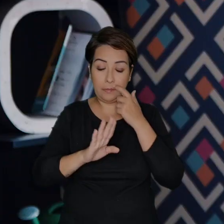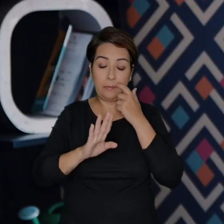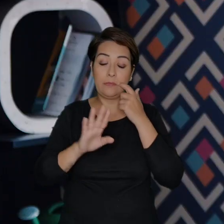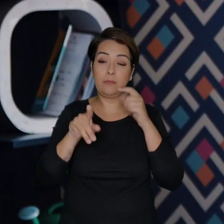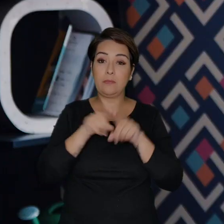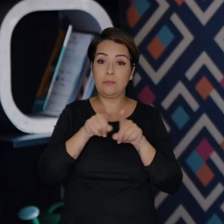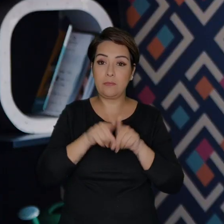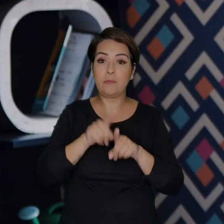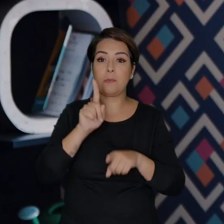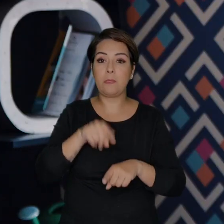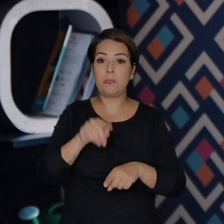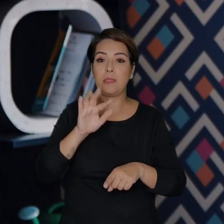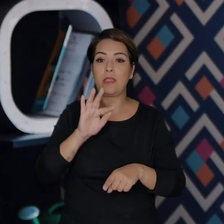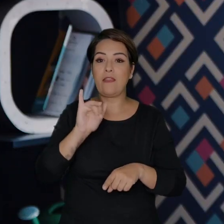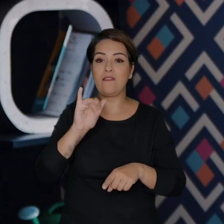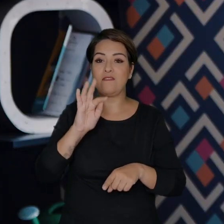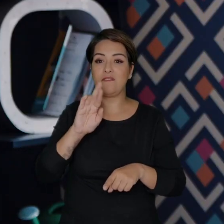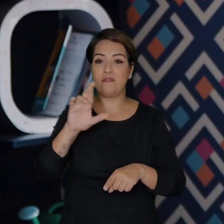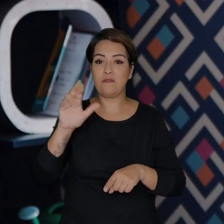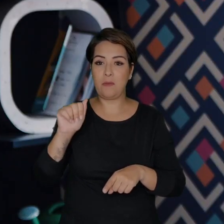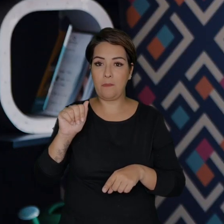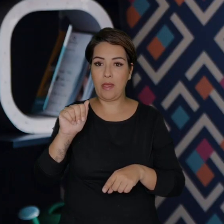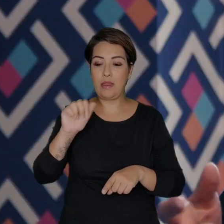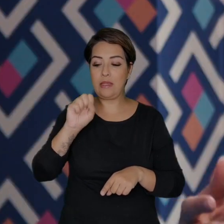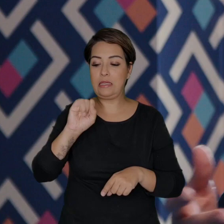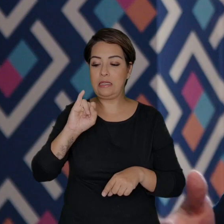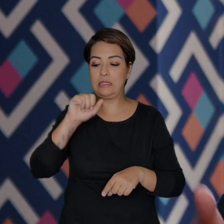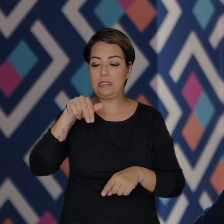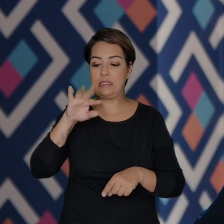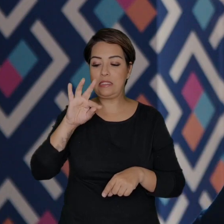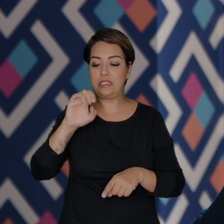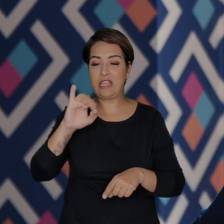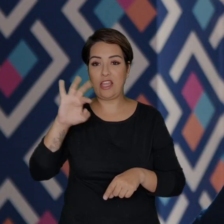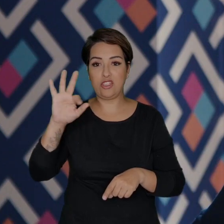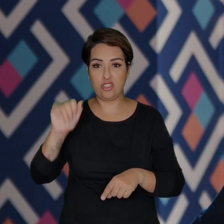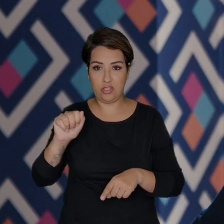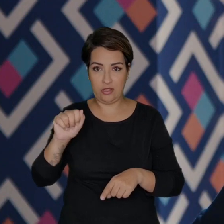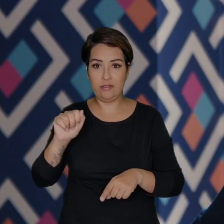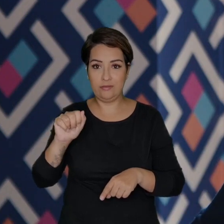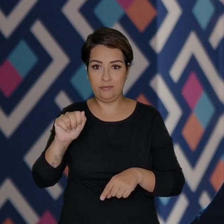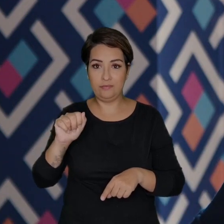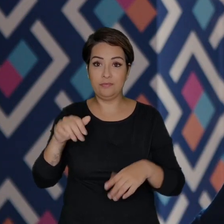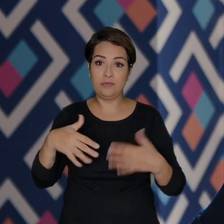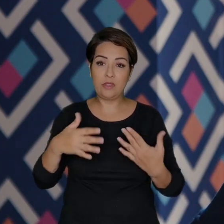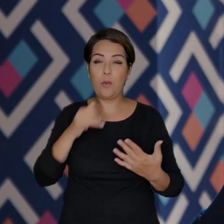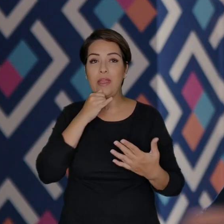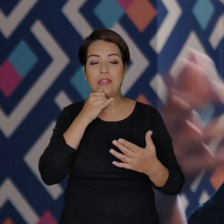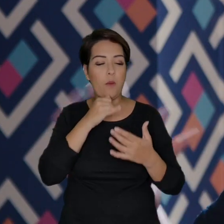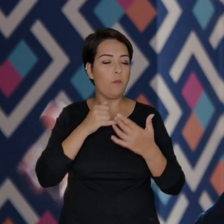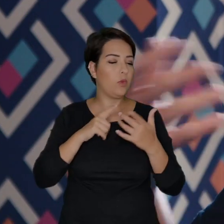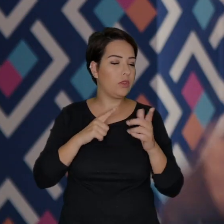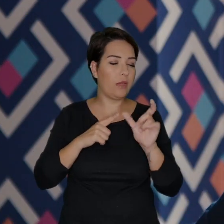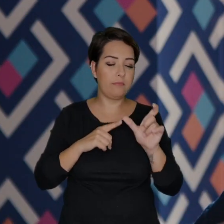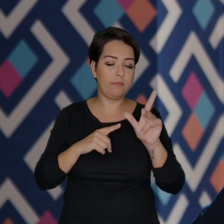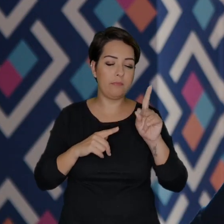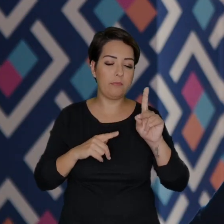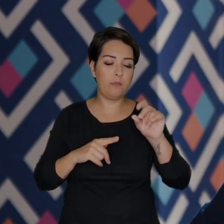A gente tem também a questão das fibras sintéticas, o poliéster como exemplo de uma fibra sintética que é derivada do petróleo.